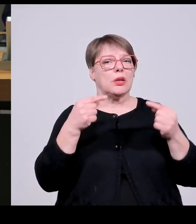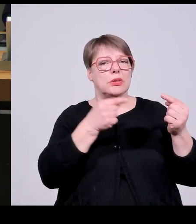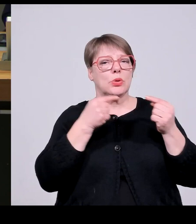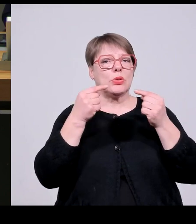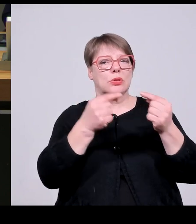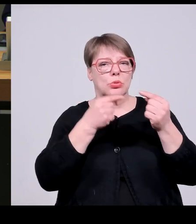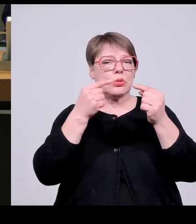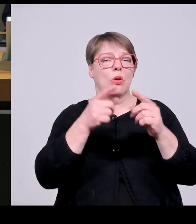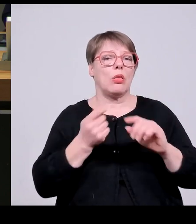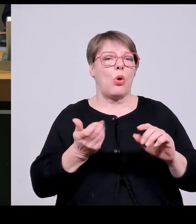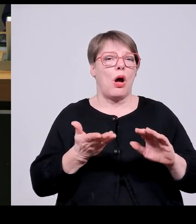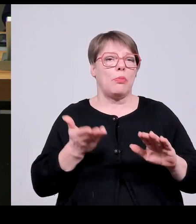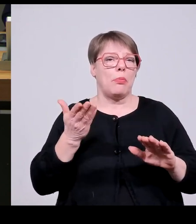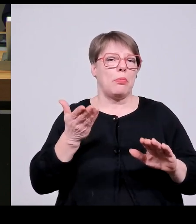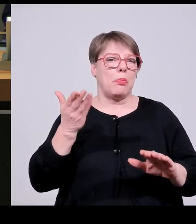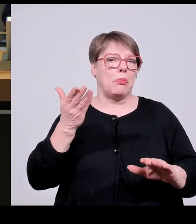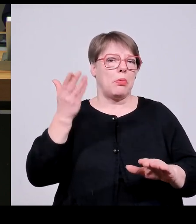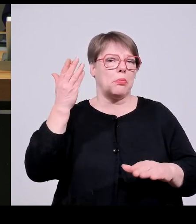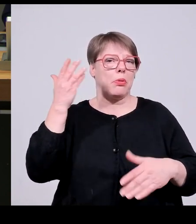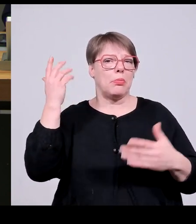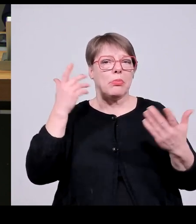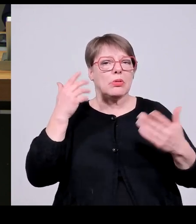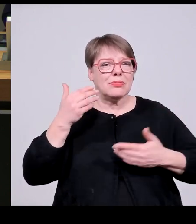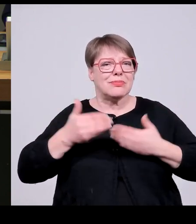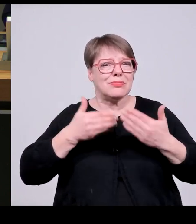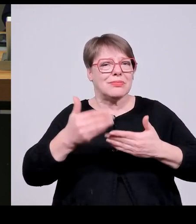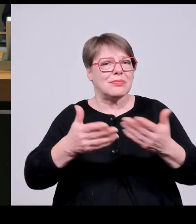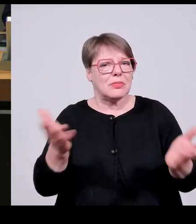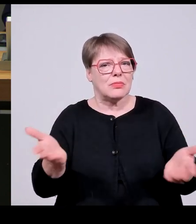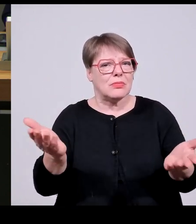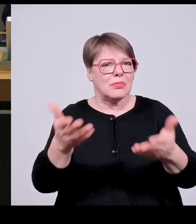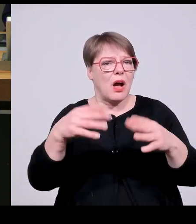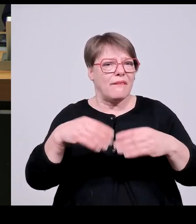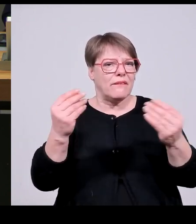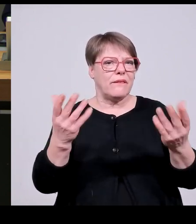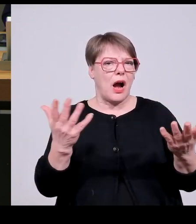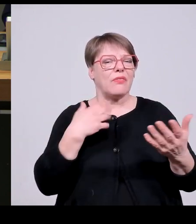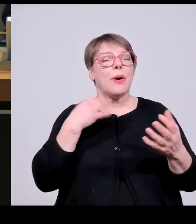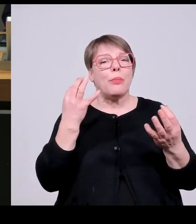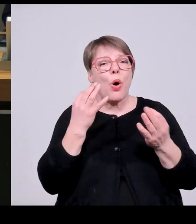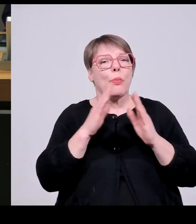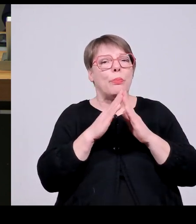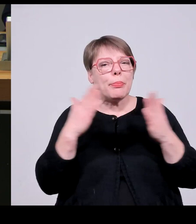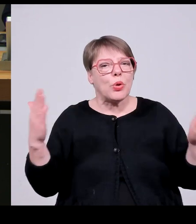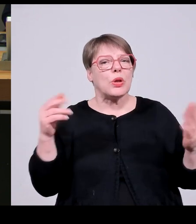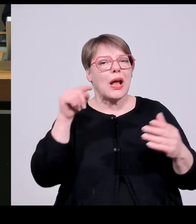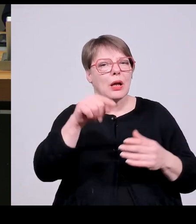Wir haben generell keine Vorbehalte gegen eingesetzt würden uns aber die Ausgestaltung dann ganz genau ansehen.